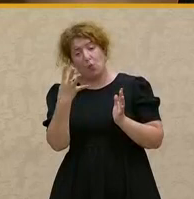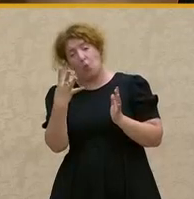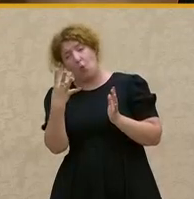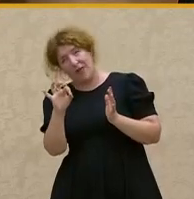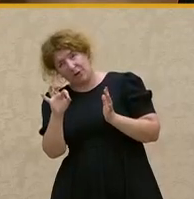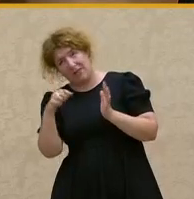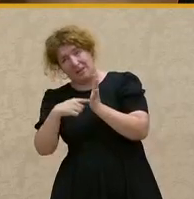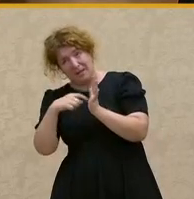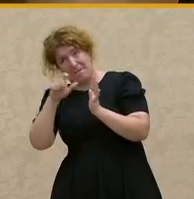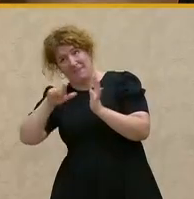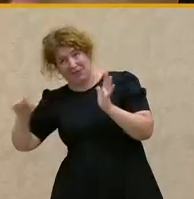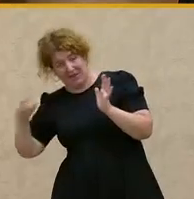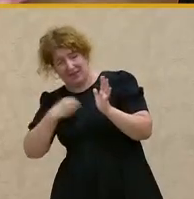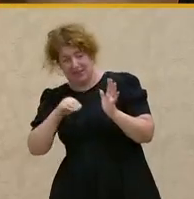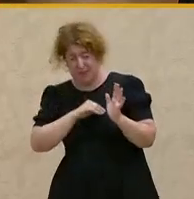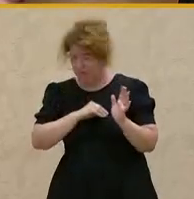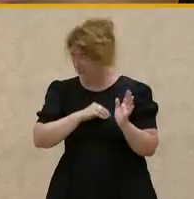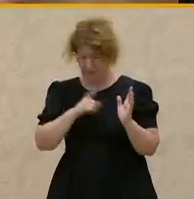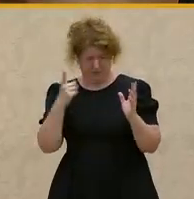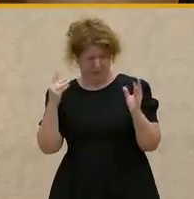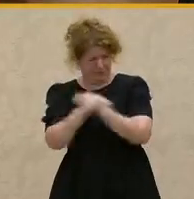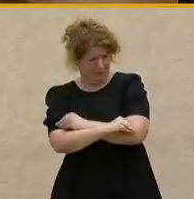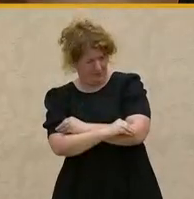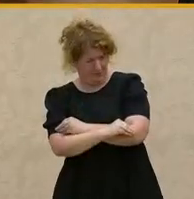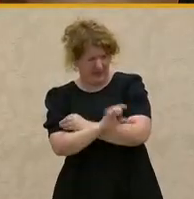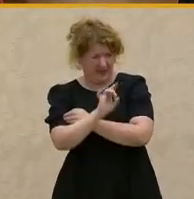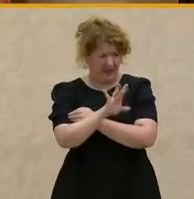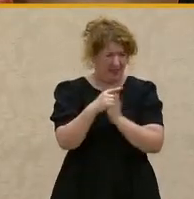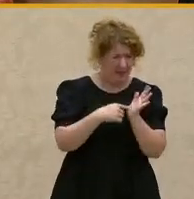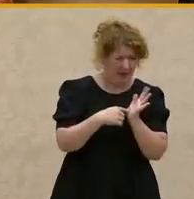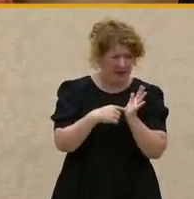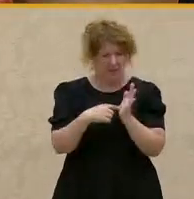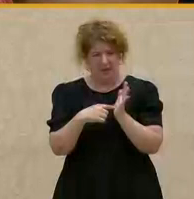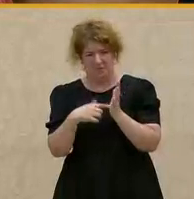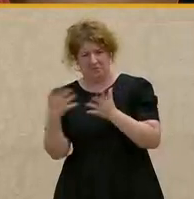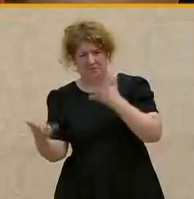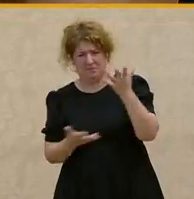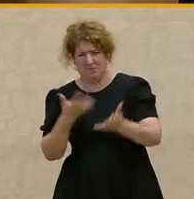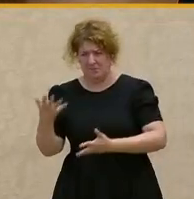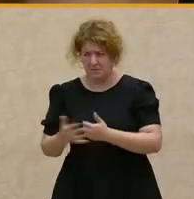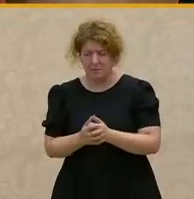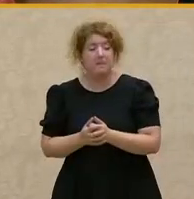en España, estas cifras no coinciden. Y aquí se puede comprobar que la detección